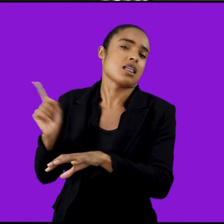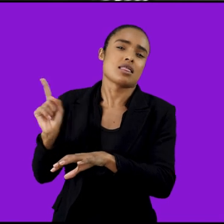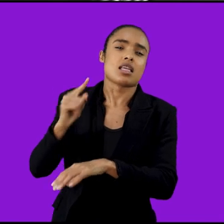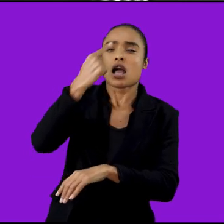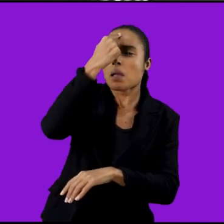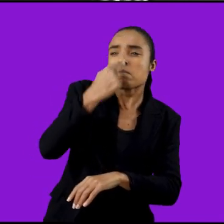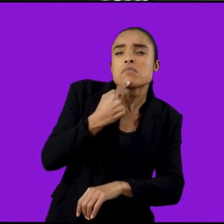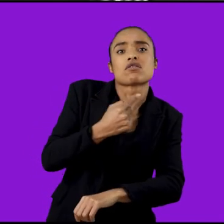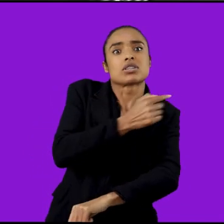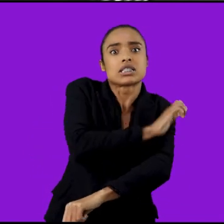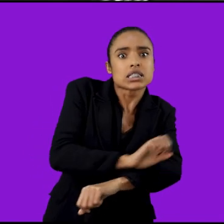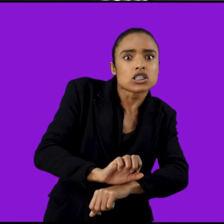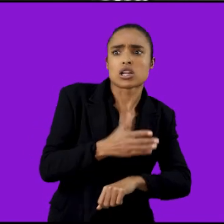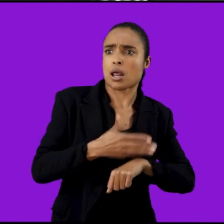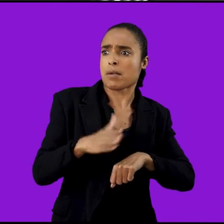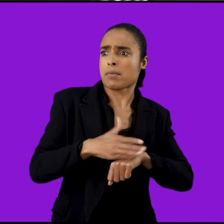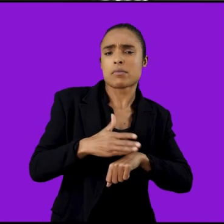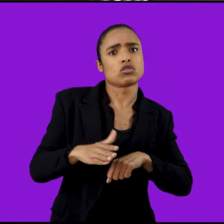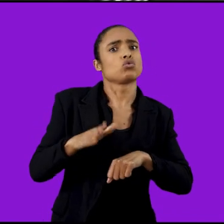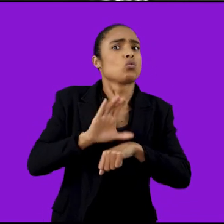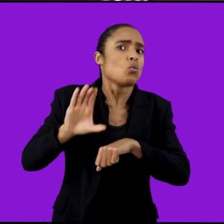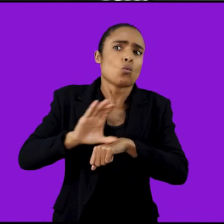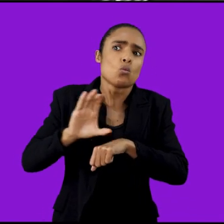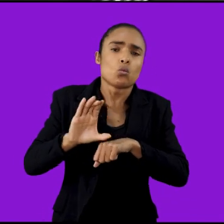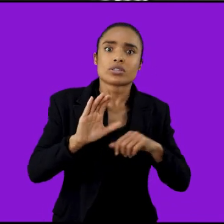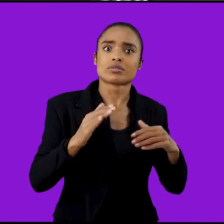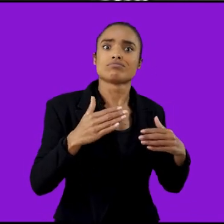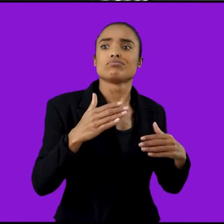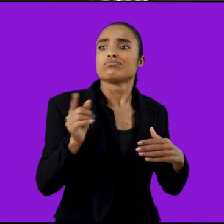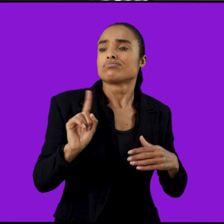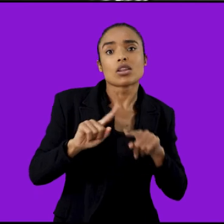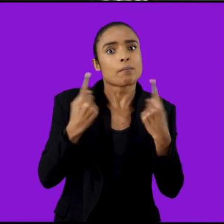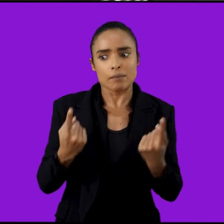trainee, analista… é assumir ter poder de caneta e quando ela chega lá não credibilizam…